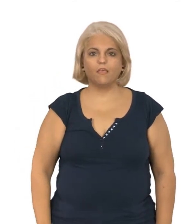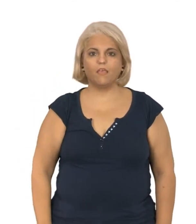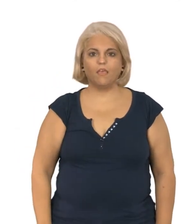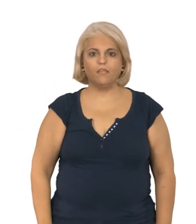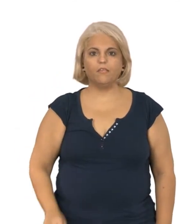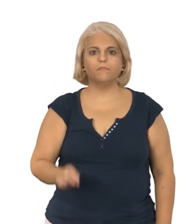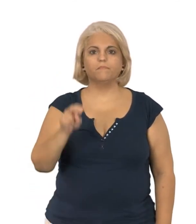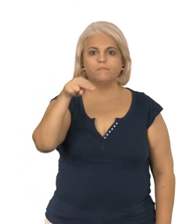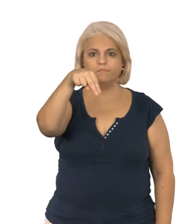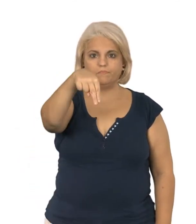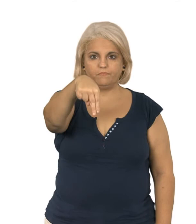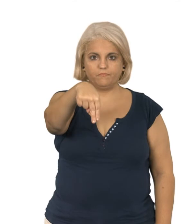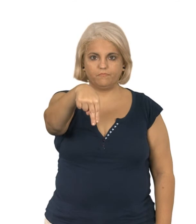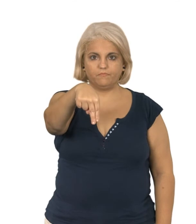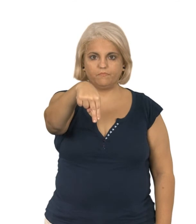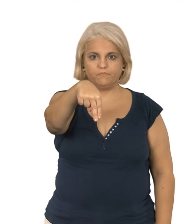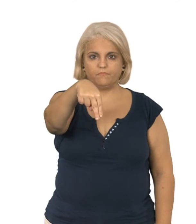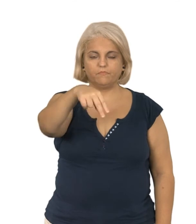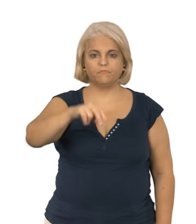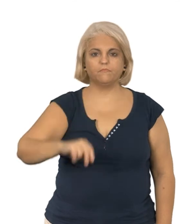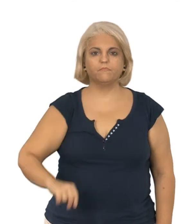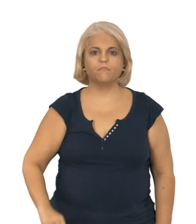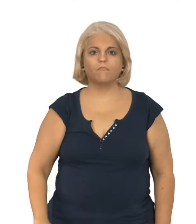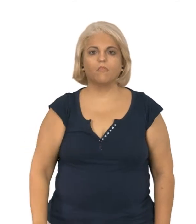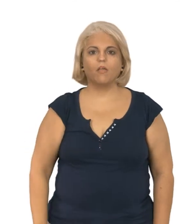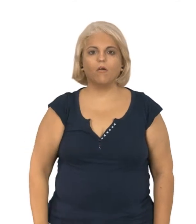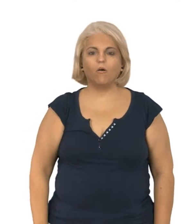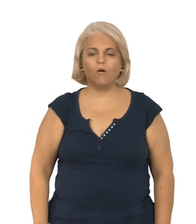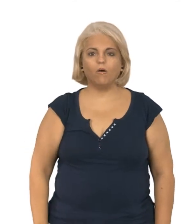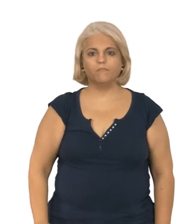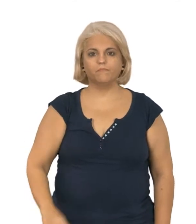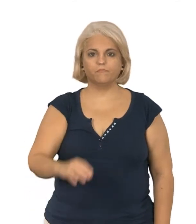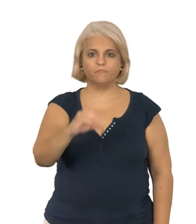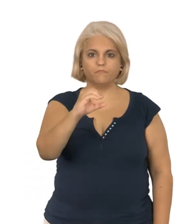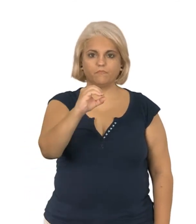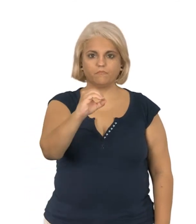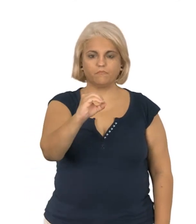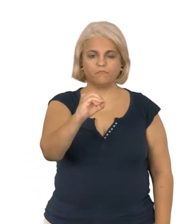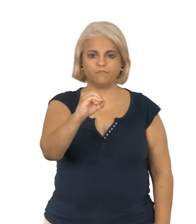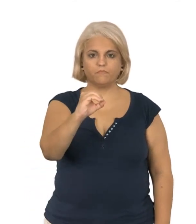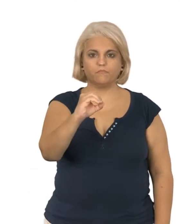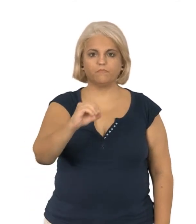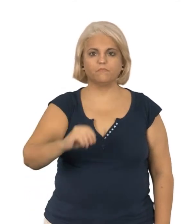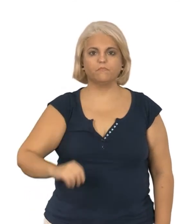N O